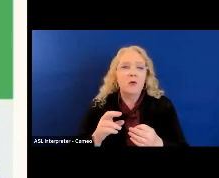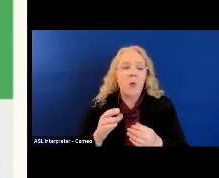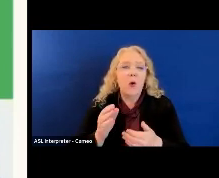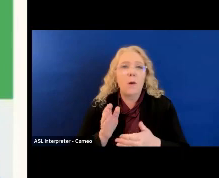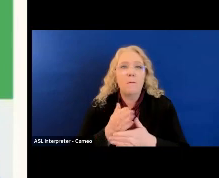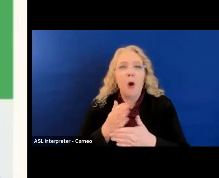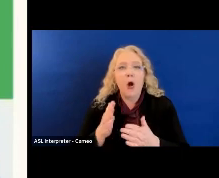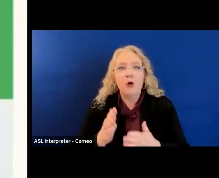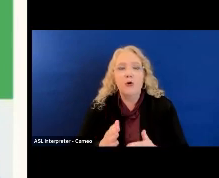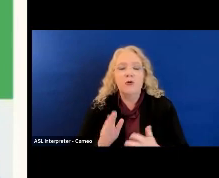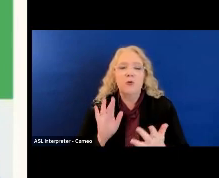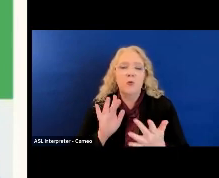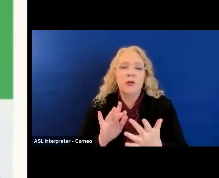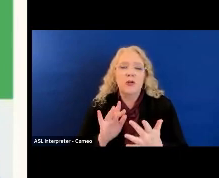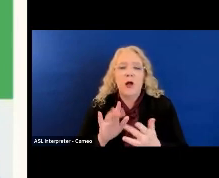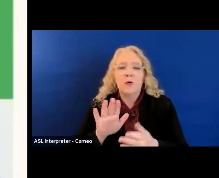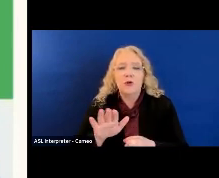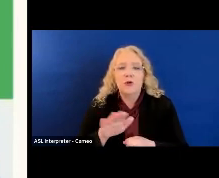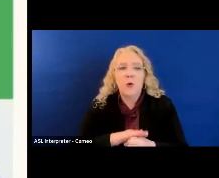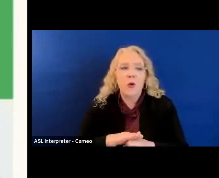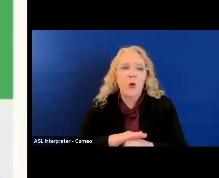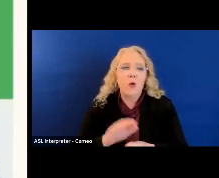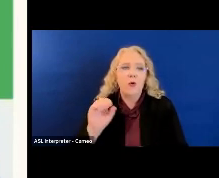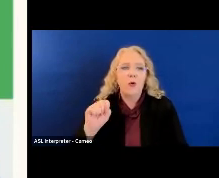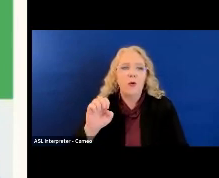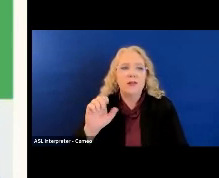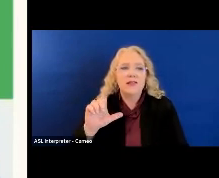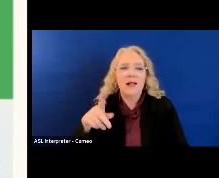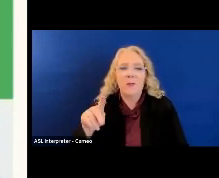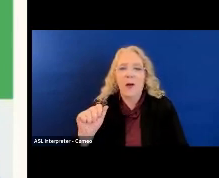comunicarse con su SELPA local. Solo quiero felicitar a todos los que están aquí hoy,